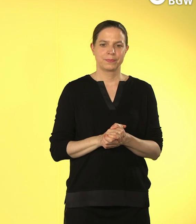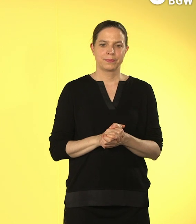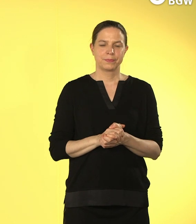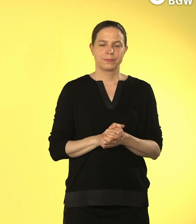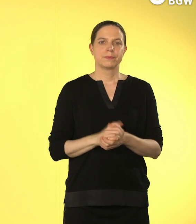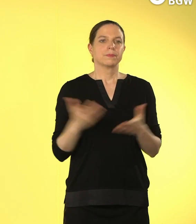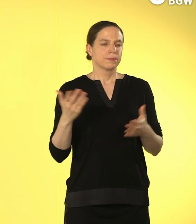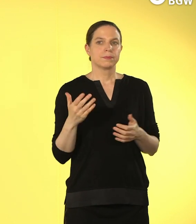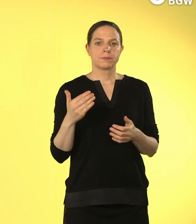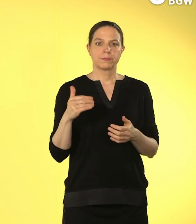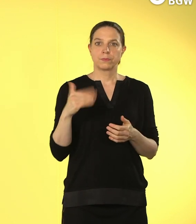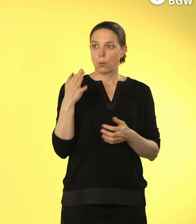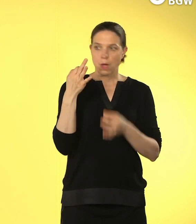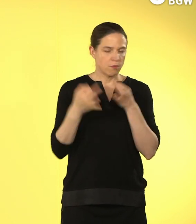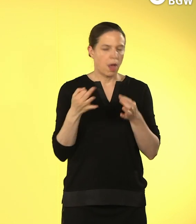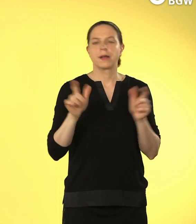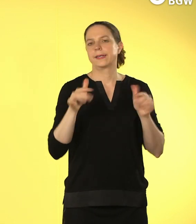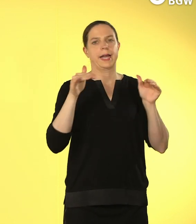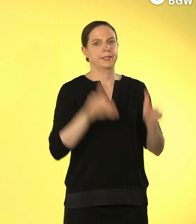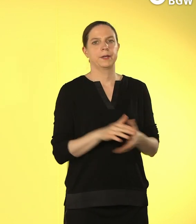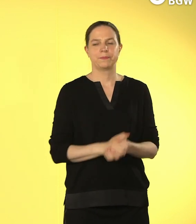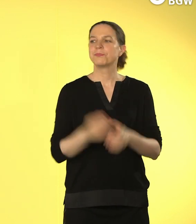Weitere Fragen gibt's nicht. Danke schön.